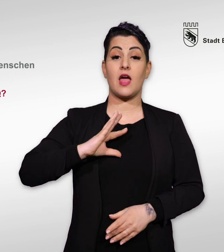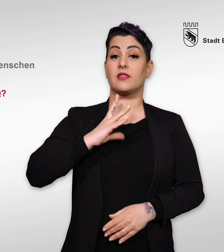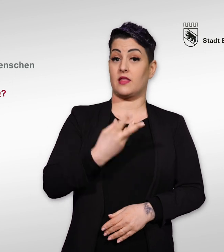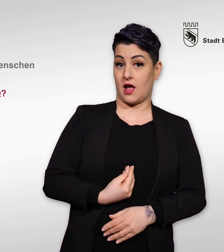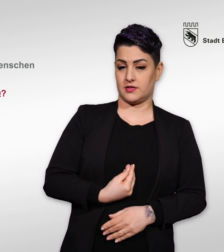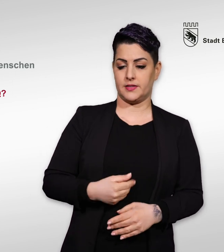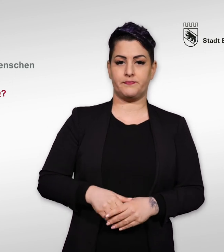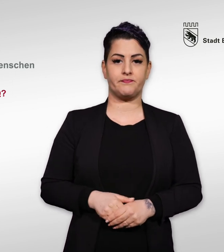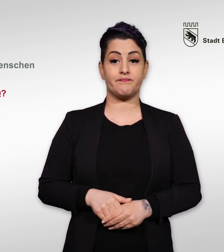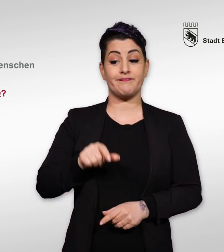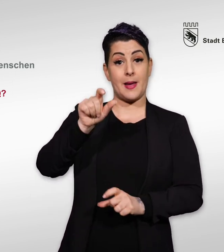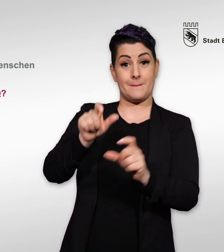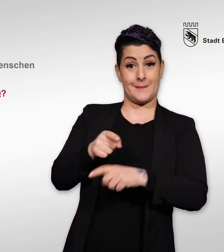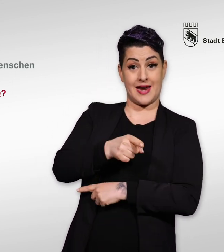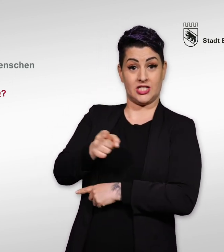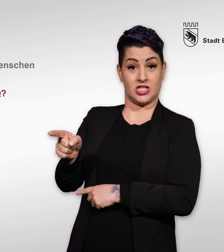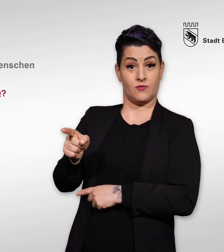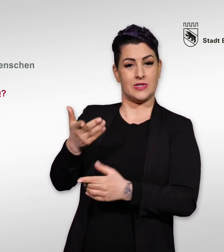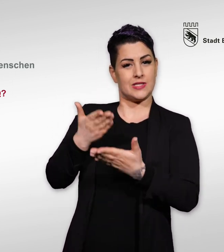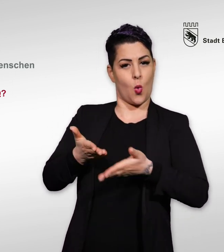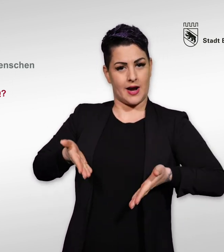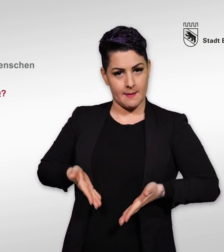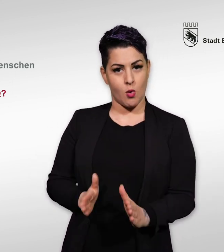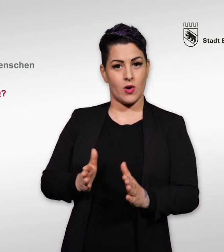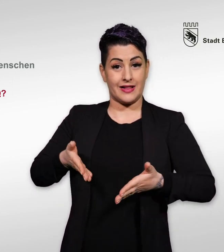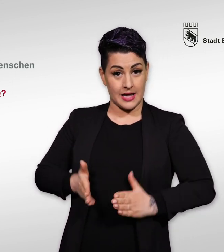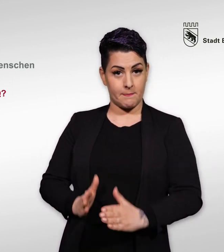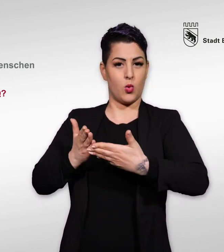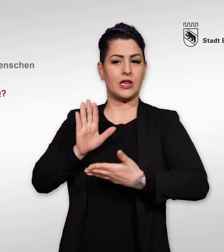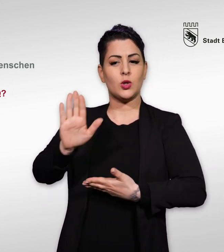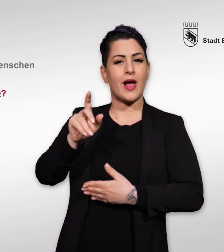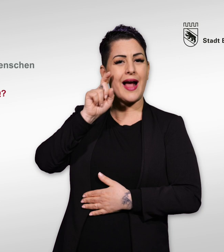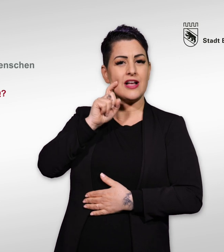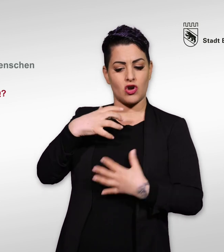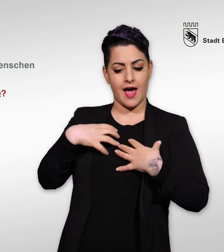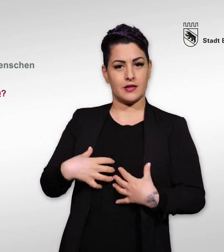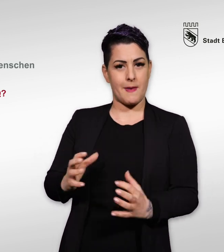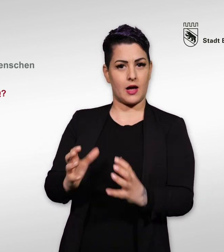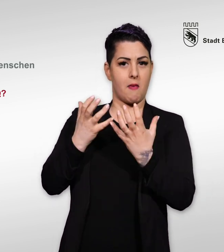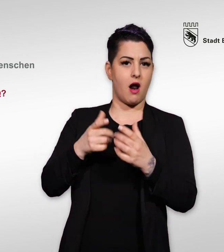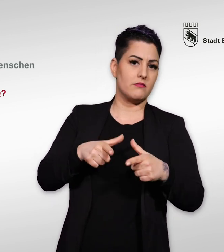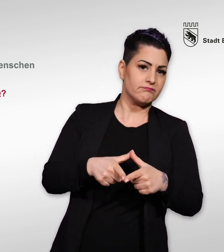Trans Menschen fühlen sich nicht (oder nicht nur) demjenigen Geschlecht zugehörig,